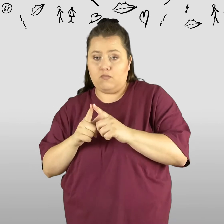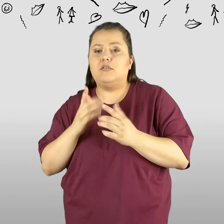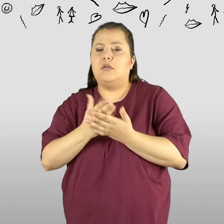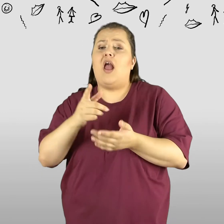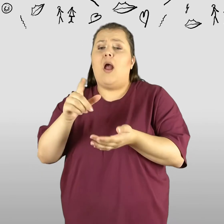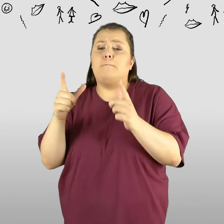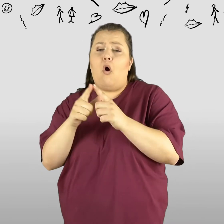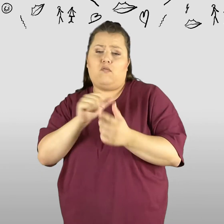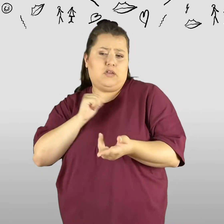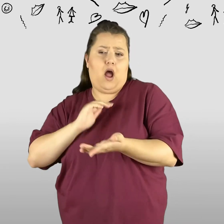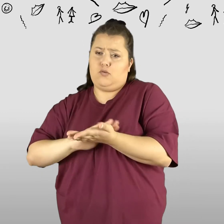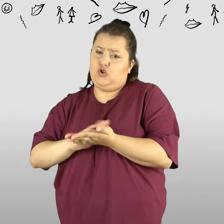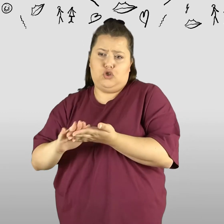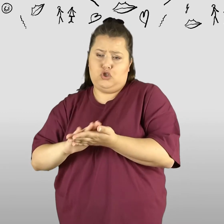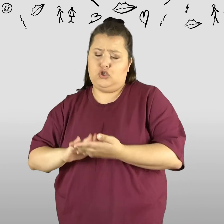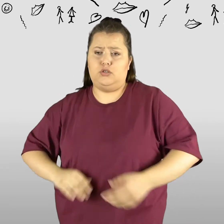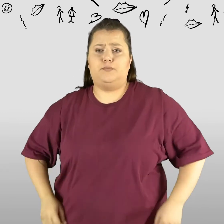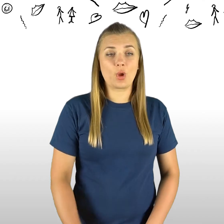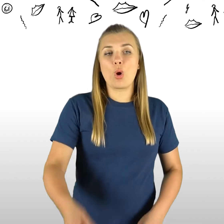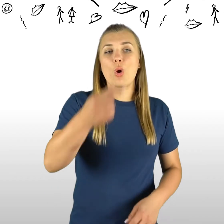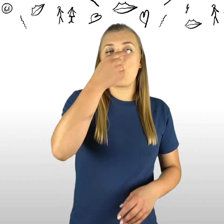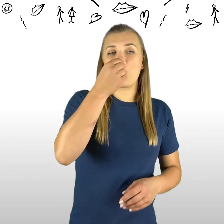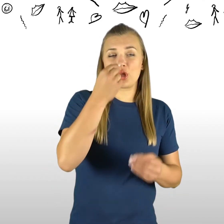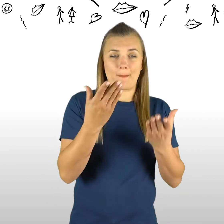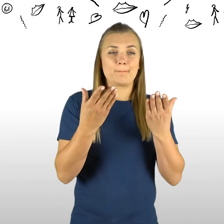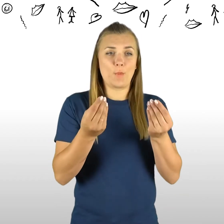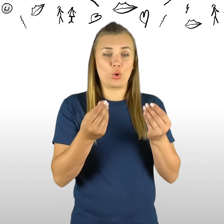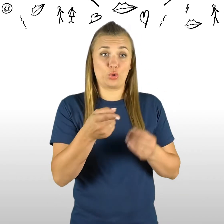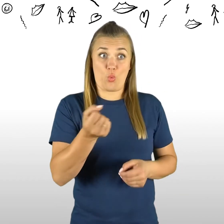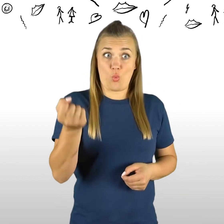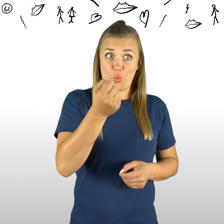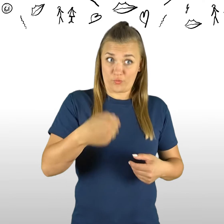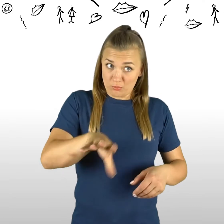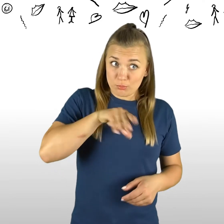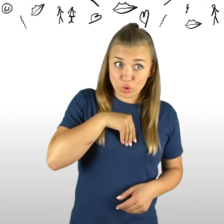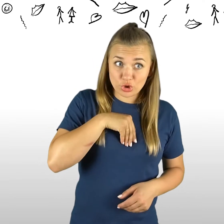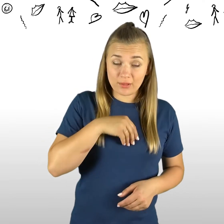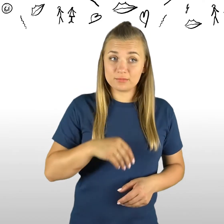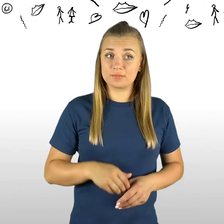Pochwa czyści się sama. Czy można używać mokrych chusteczek?